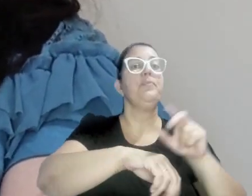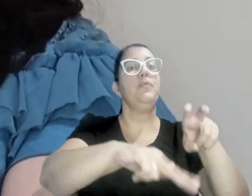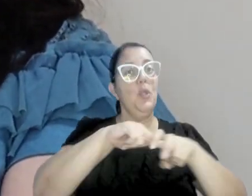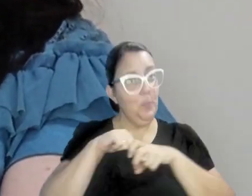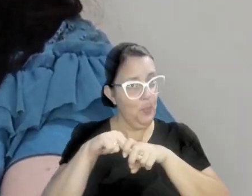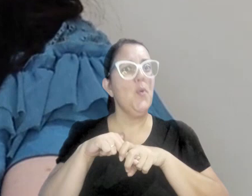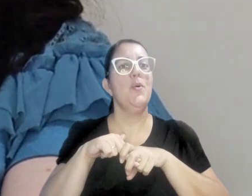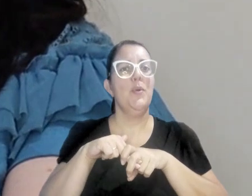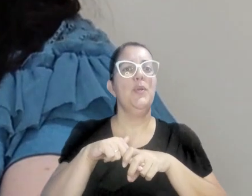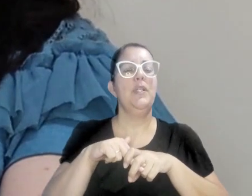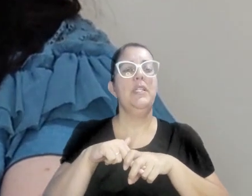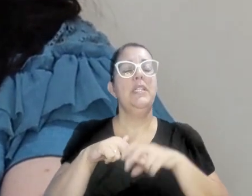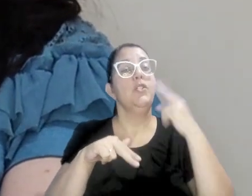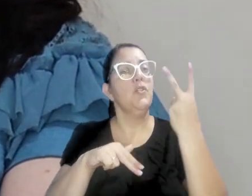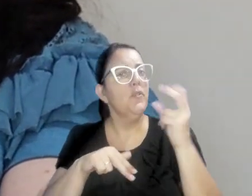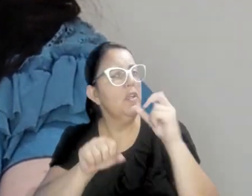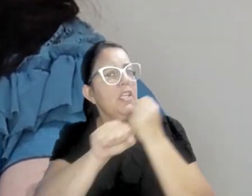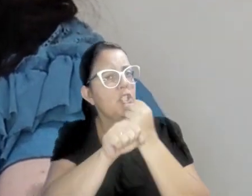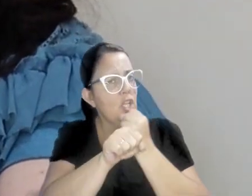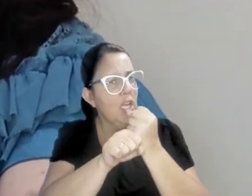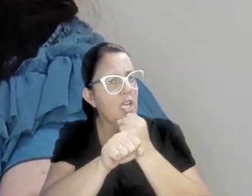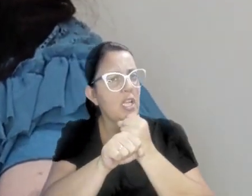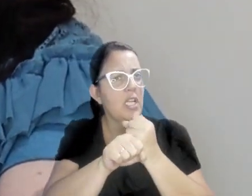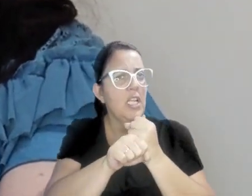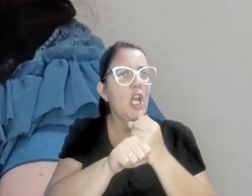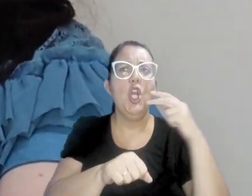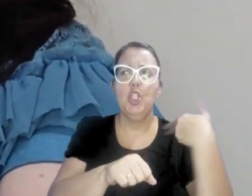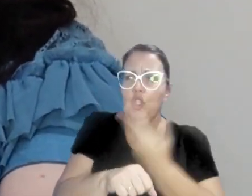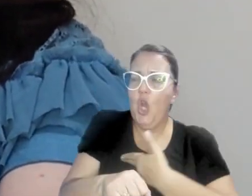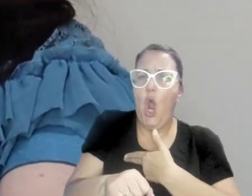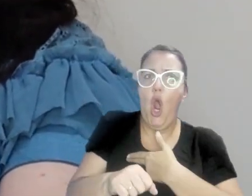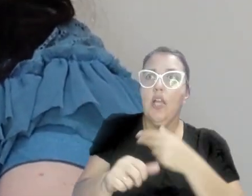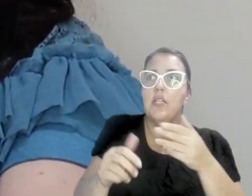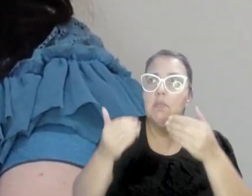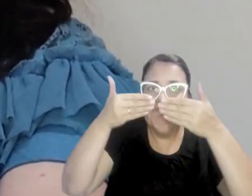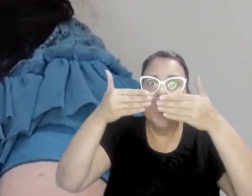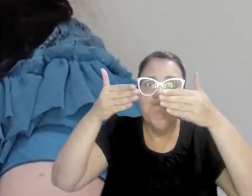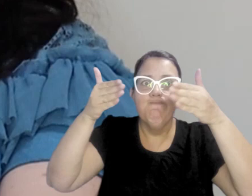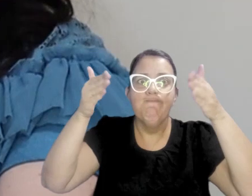Mas, durante esses 20 anos, a gente construiu uma expertise muito grande, a gente saiu do zero...